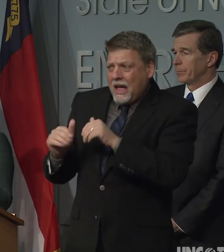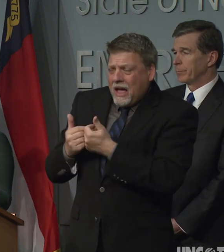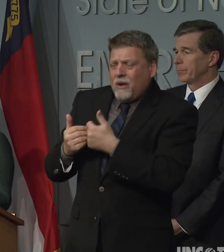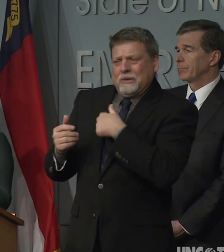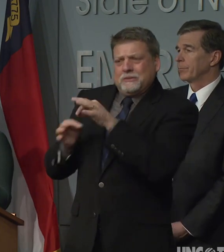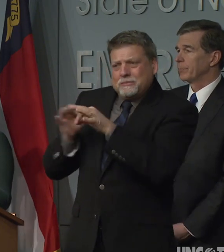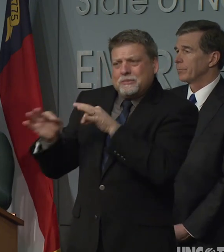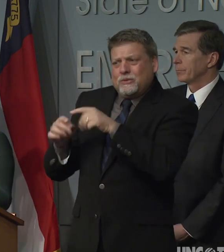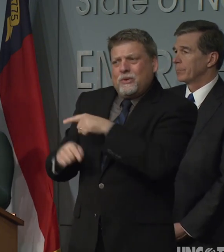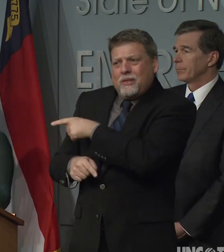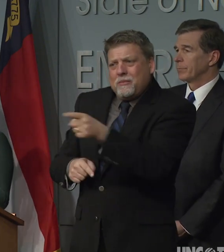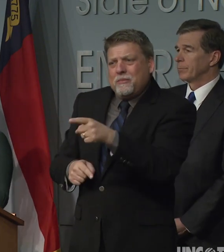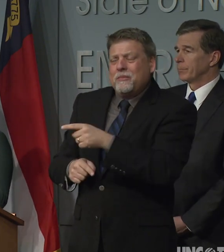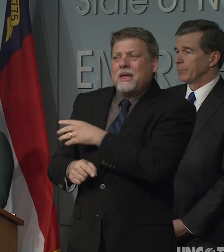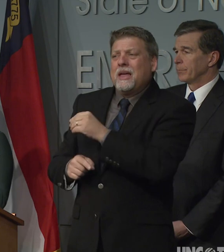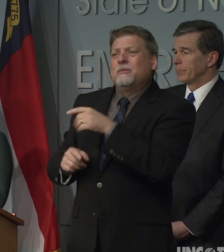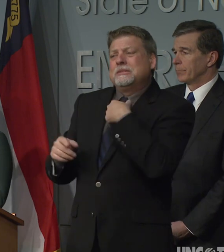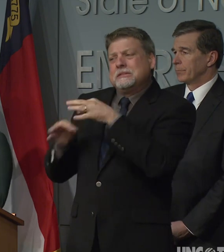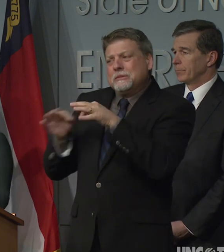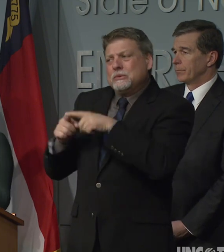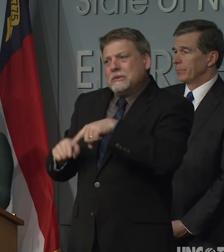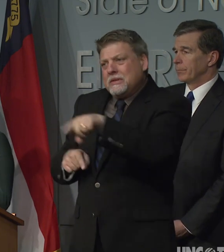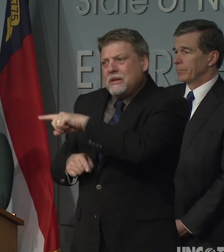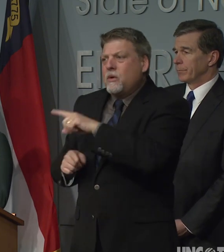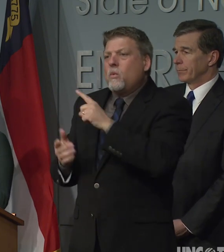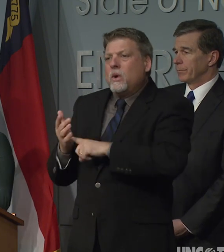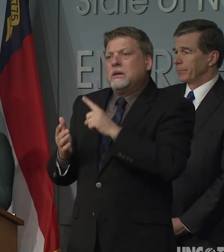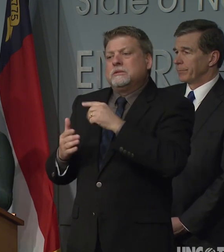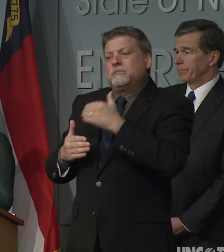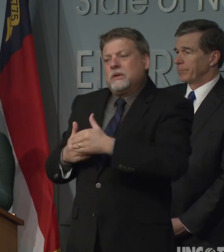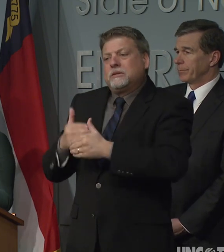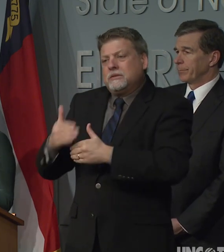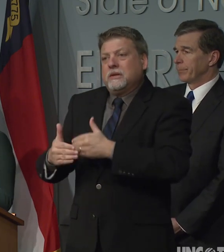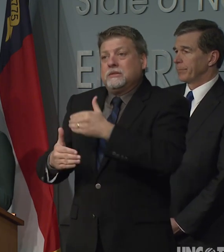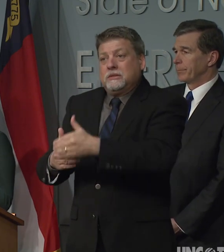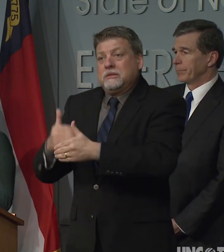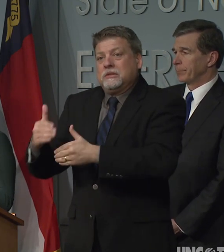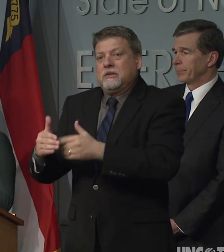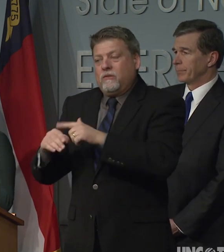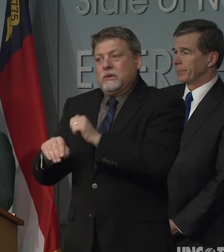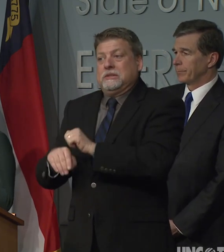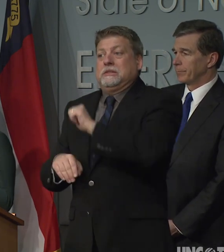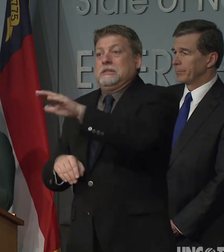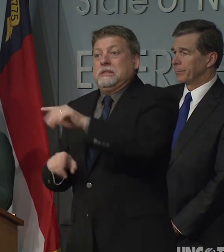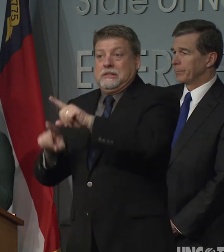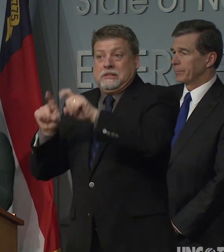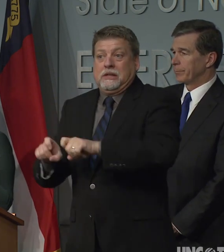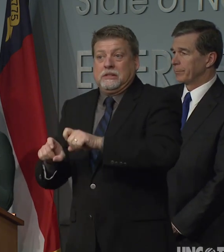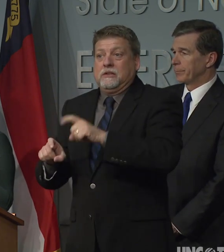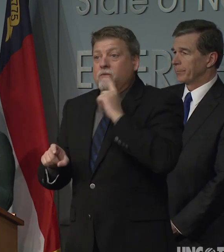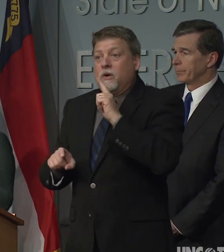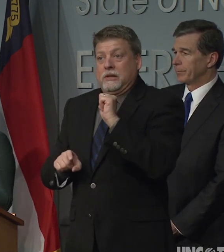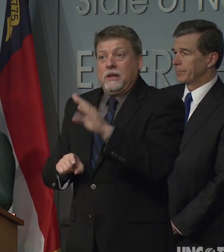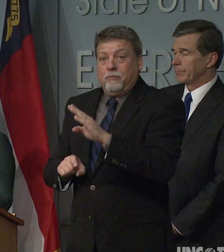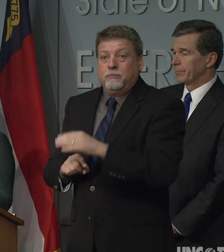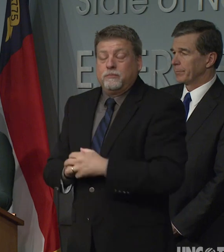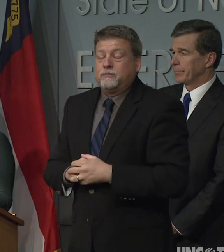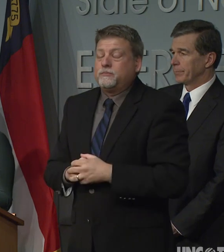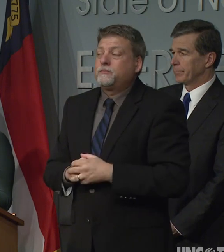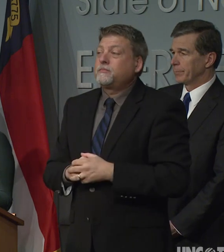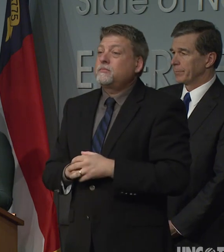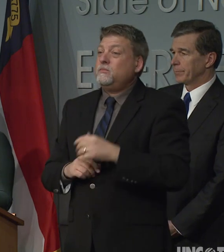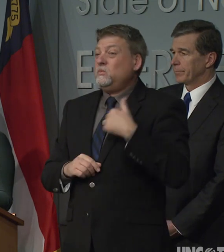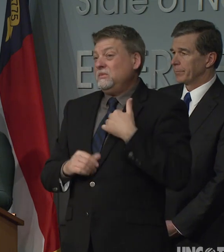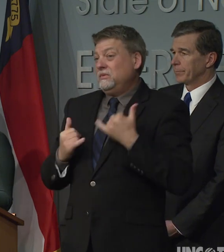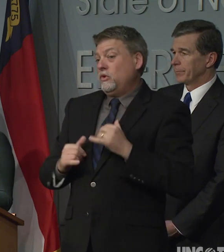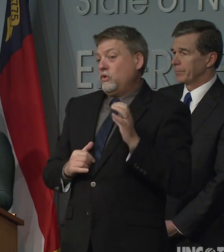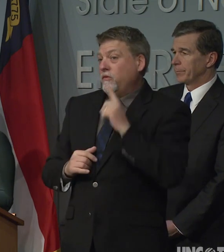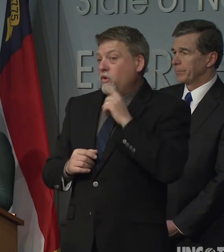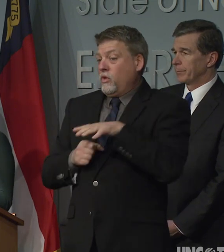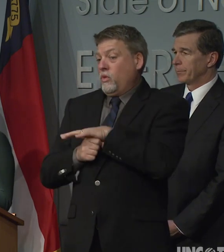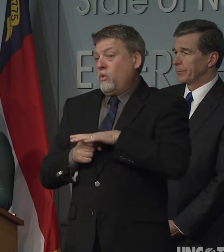Ahorita, estamos trabajando en un protocolo específico que pueden seguir para saber qué pasos seguir. Además, estamos y